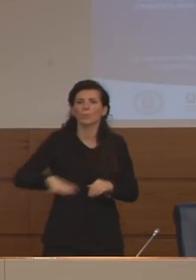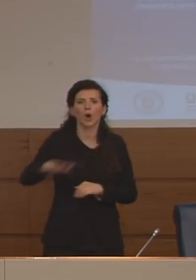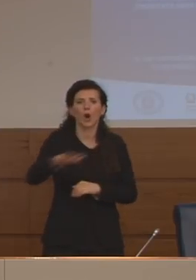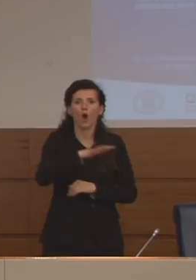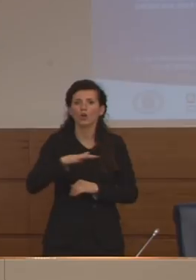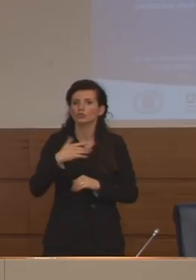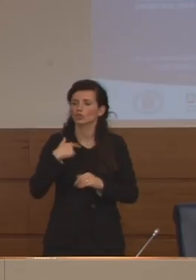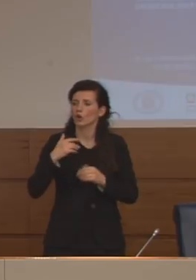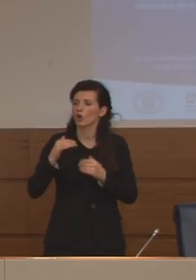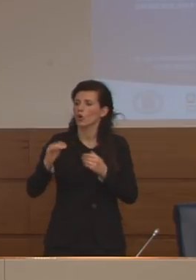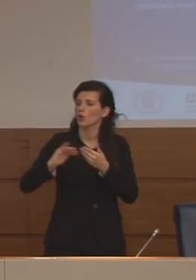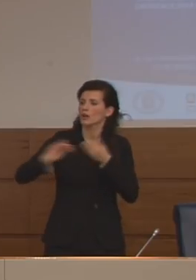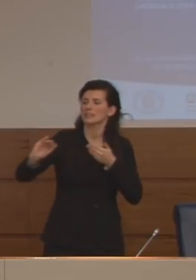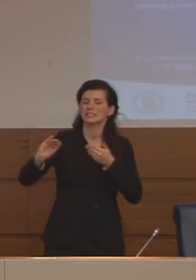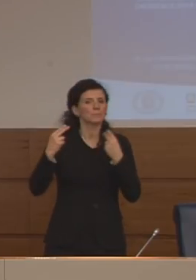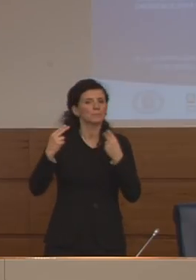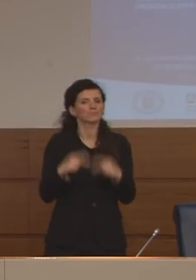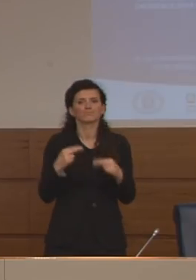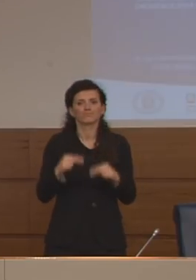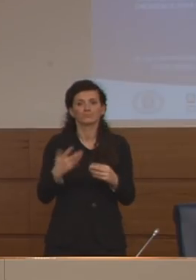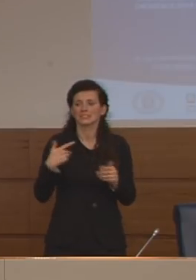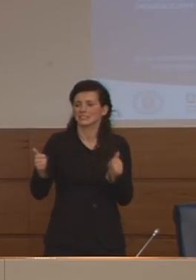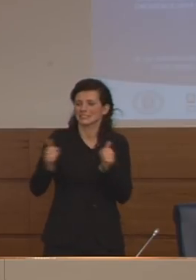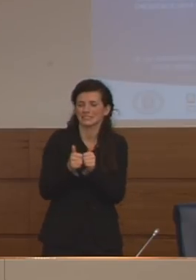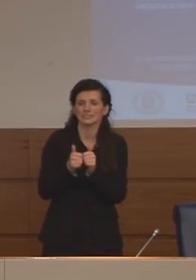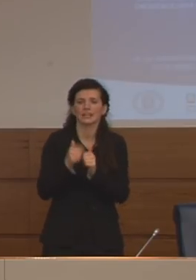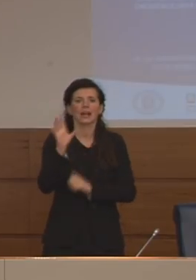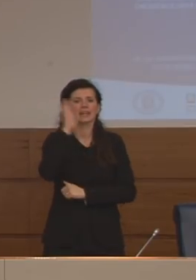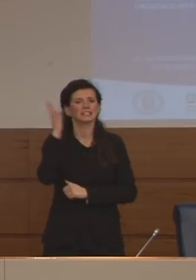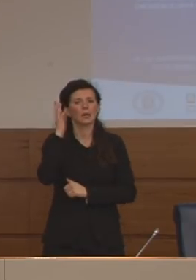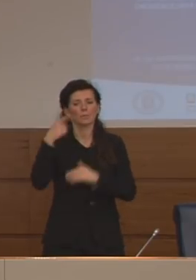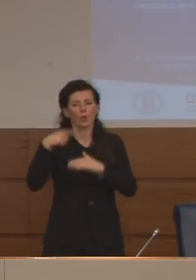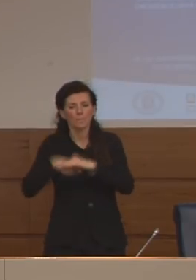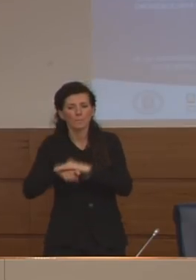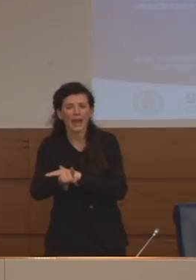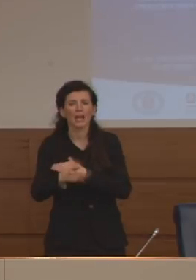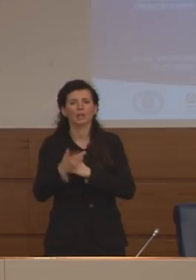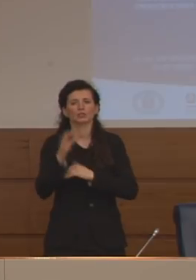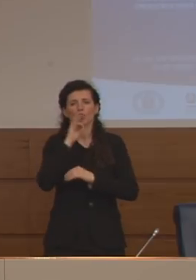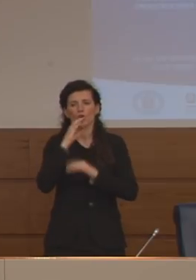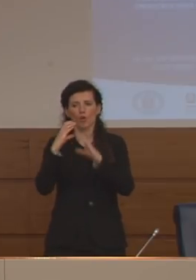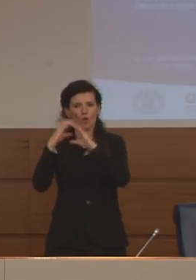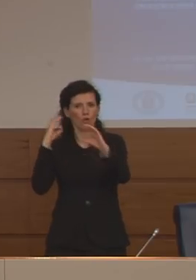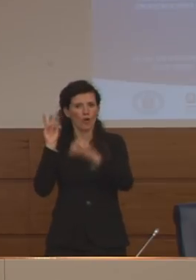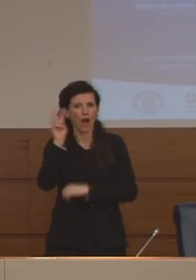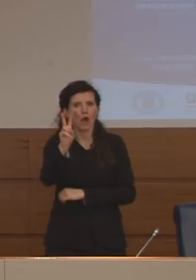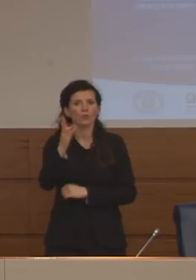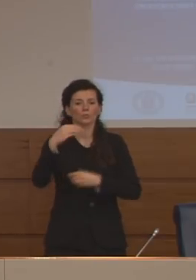la distanza e quindi in metropolitana, nei mezzi pubblici, nei supermercati...